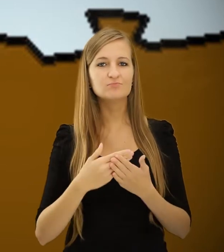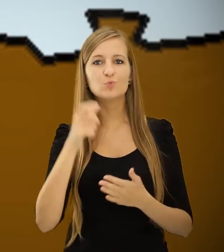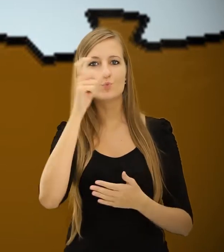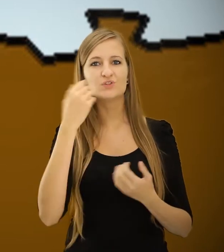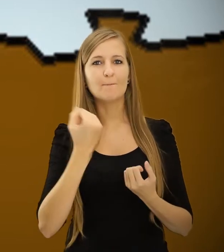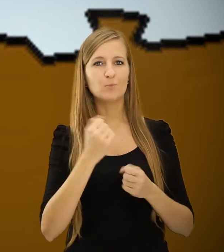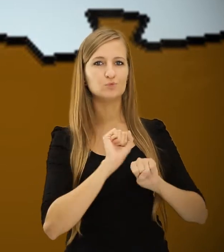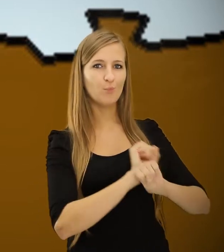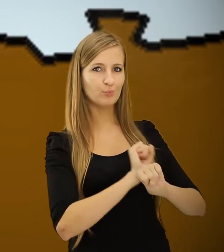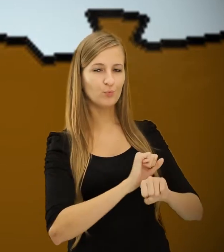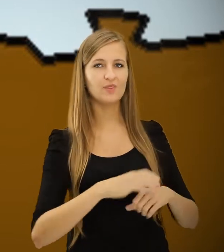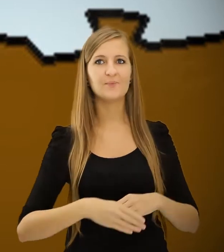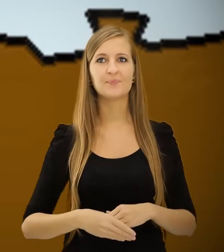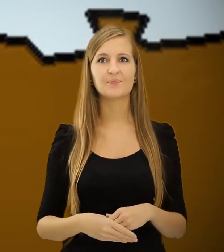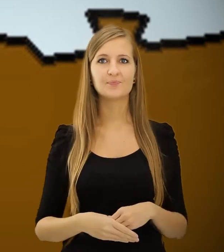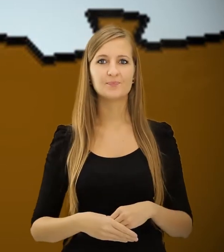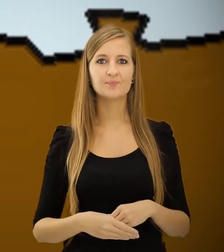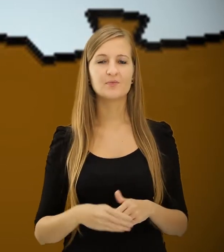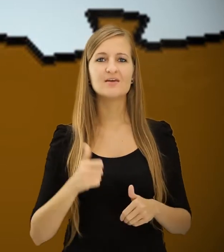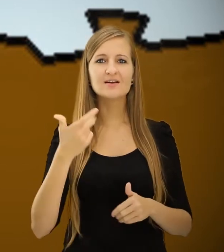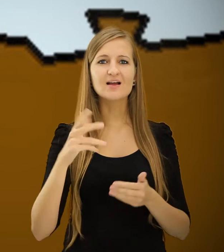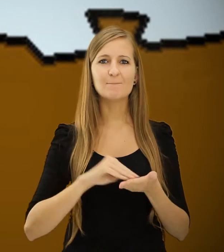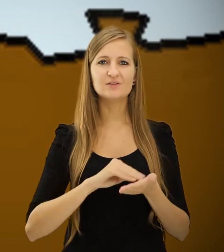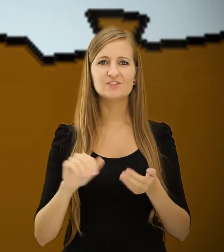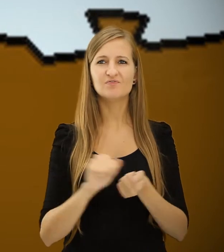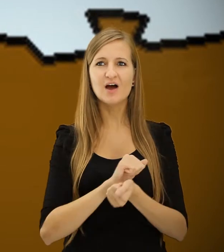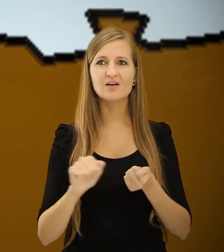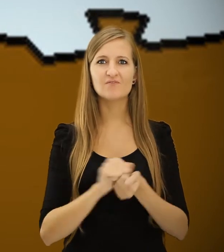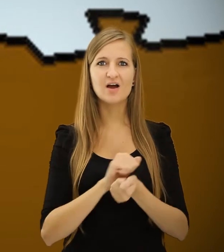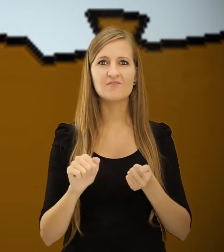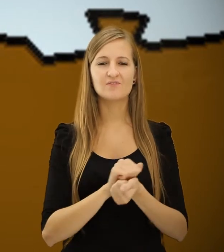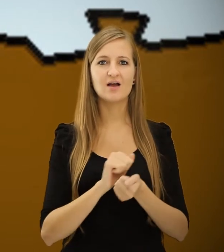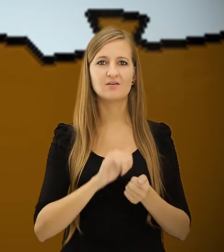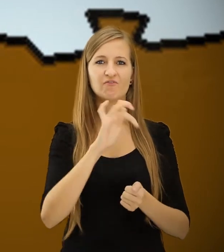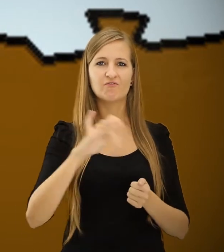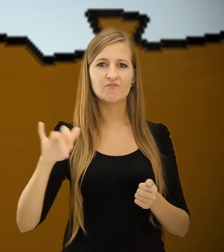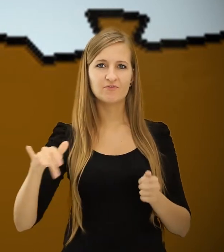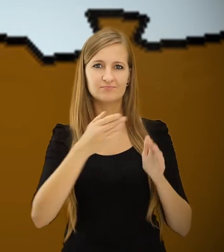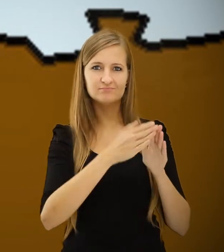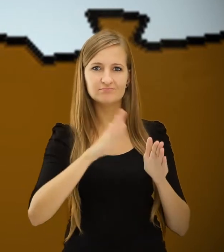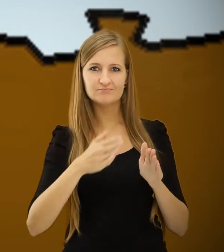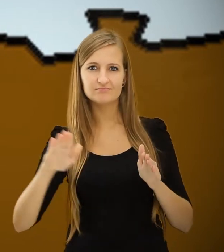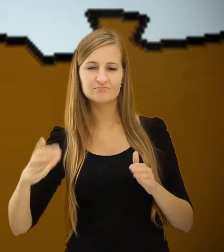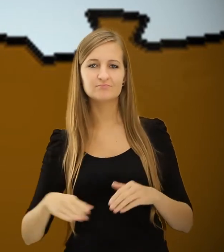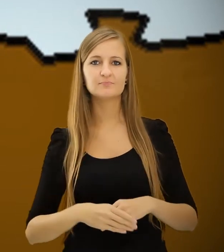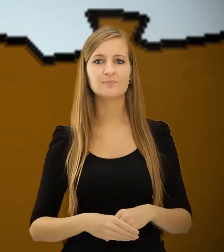bo Turcy bronili się bardzo mocno. Kilka miesięcy trwały ciężkie walki pozycyjne, w okopach.